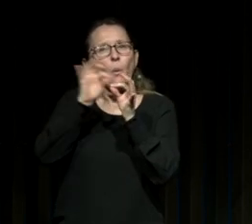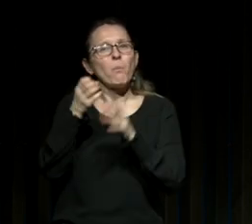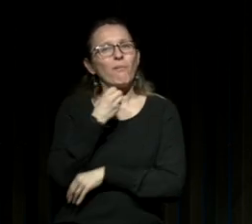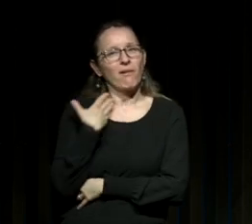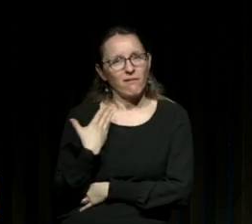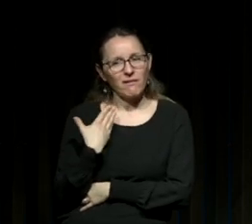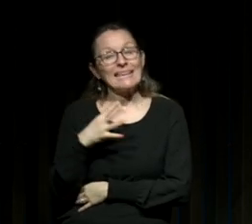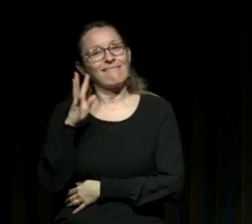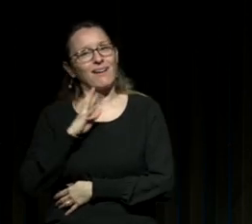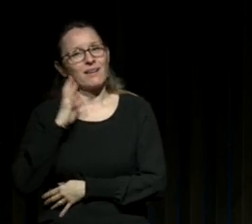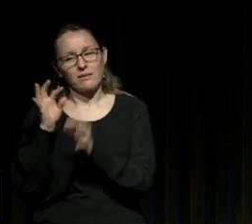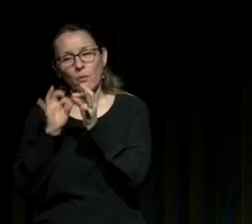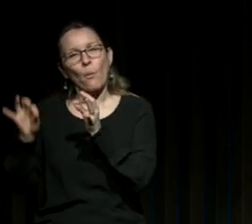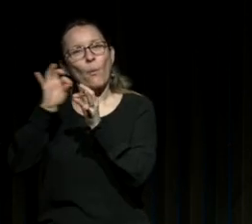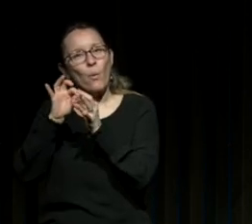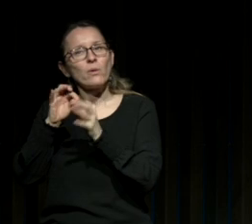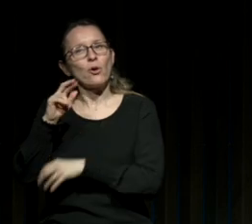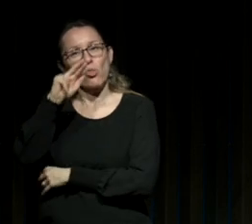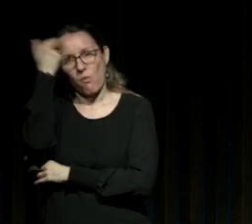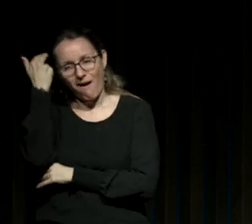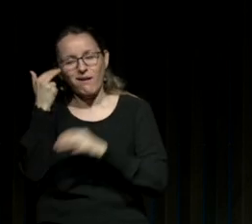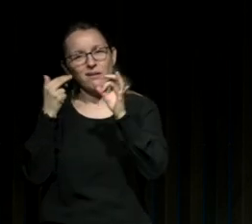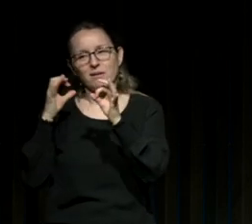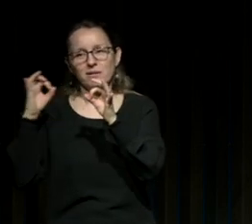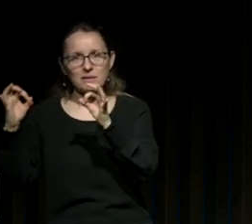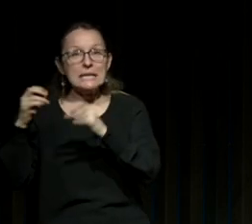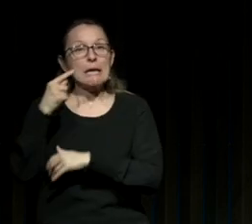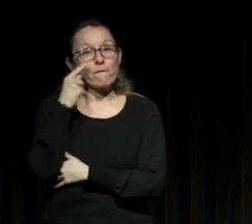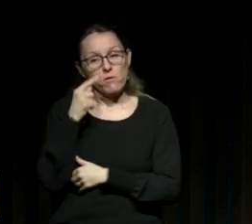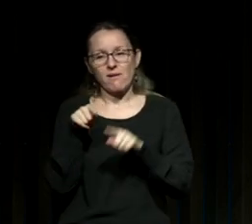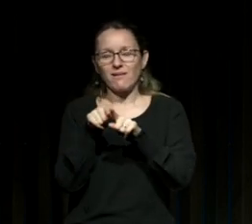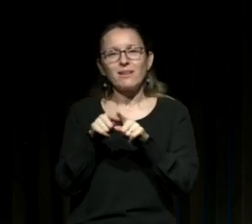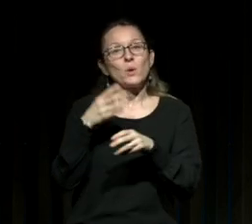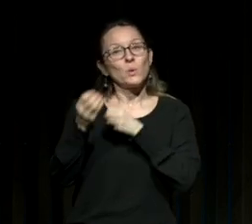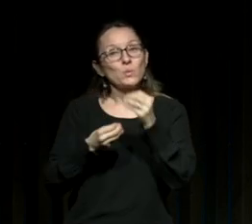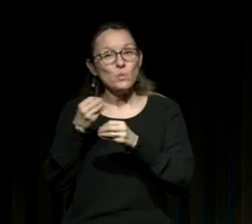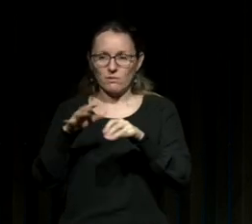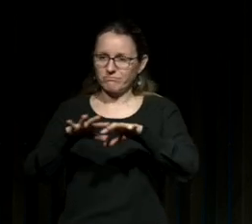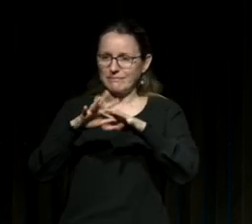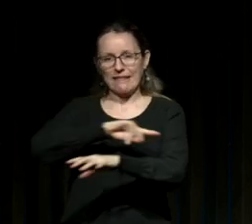et finalement que soient les apports énergétiques totaux ou les apports en graisses ils ne sont pas